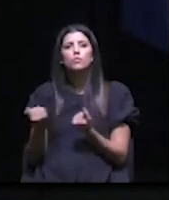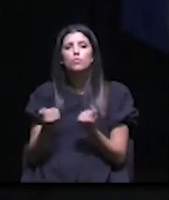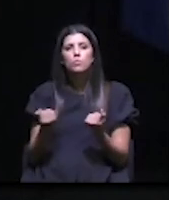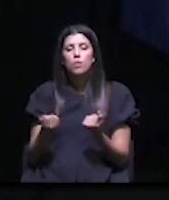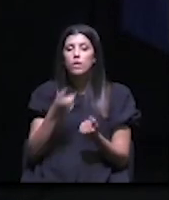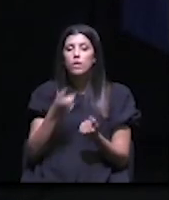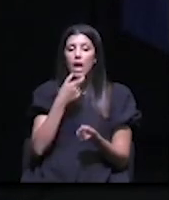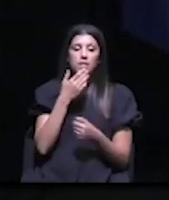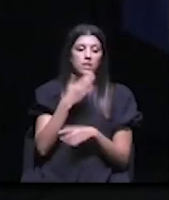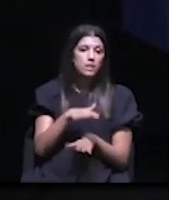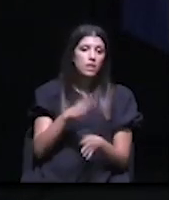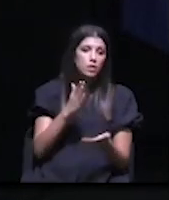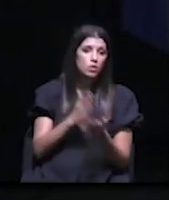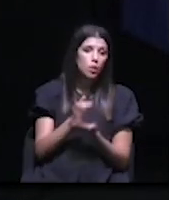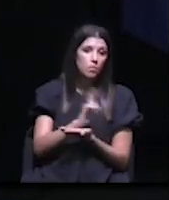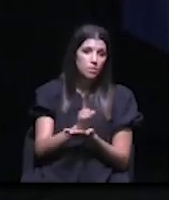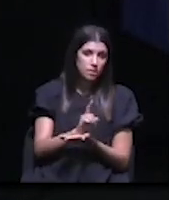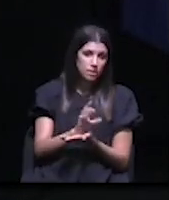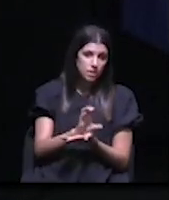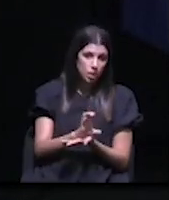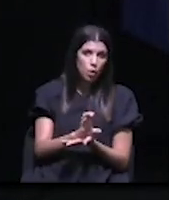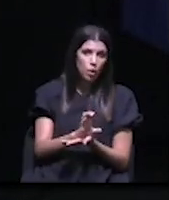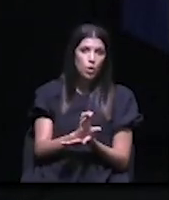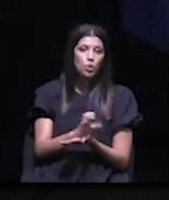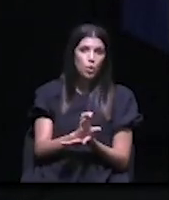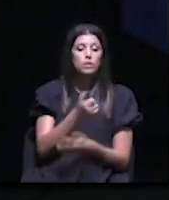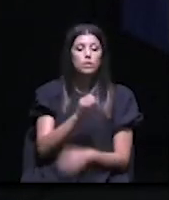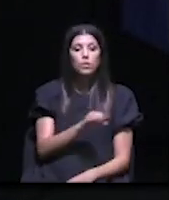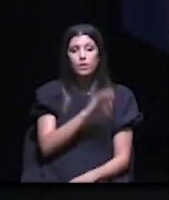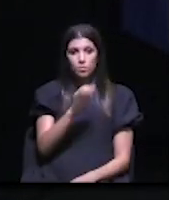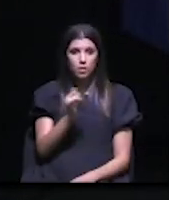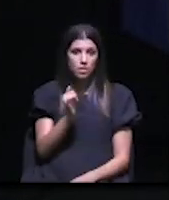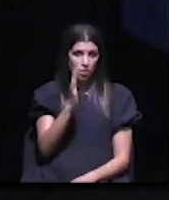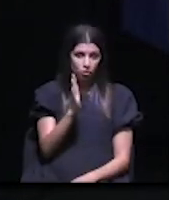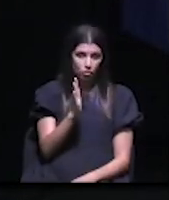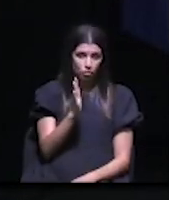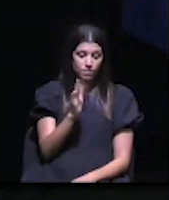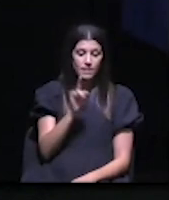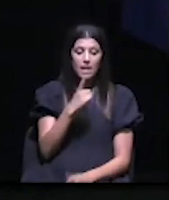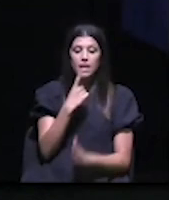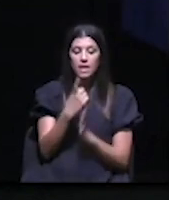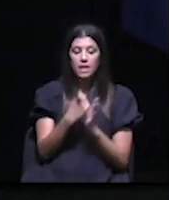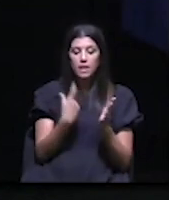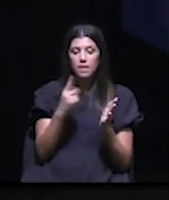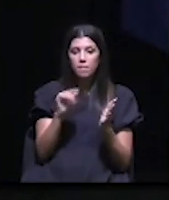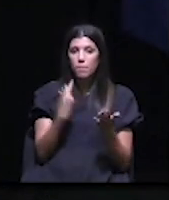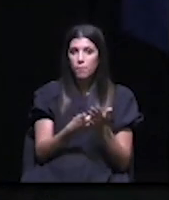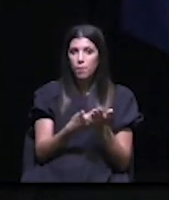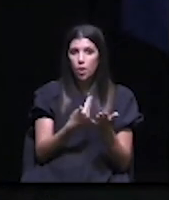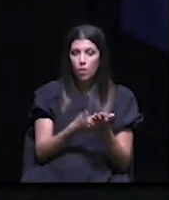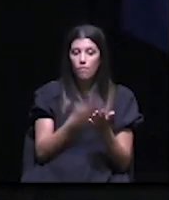apenas as crianças do primeiro ciclo, estamos a falar de mais de 50%. Este inquérito mostra-nos também que a percentagem de crianças